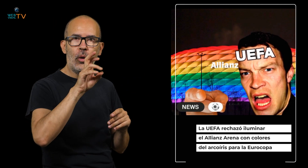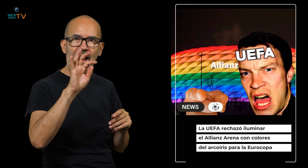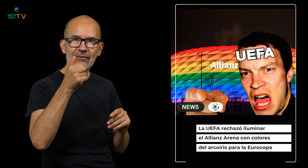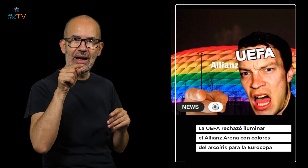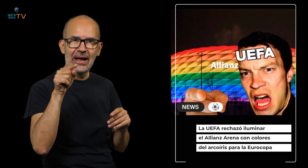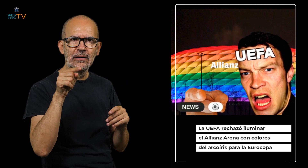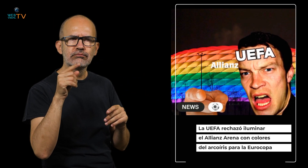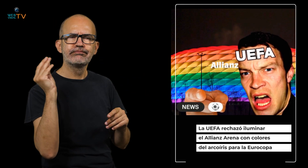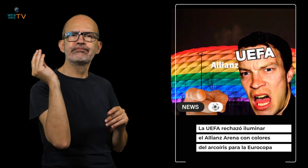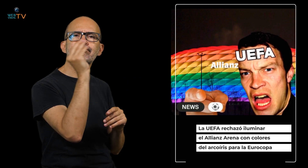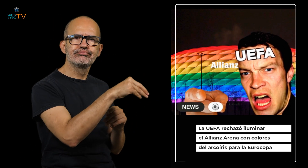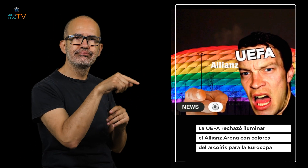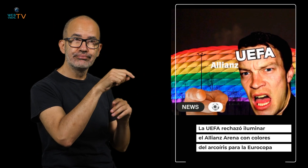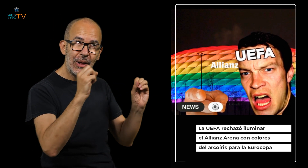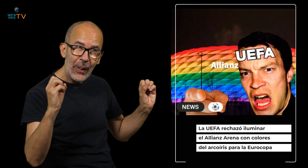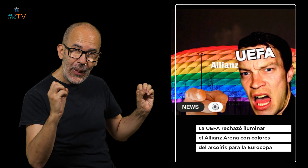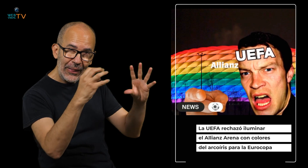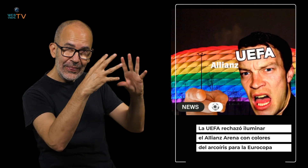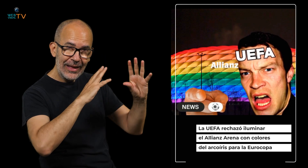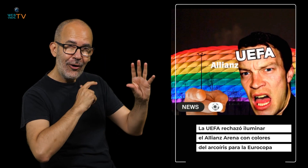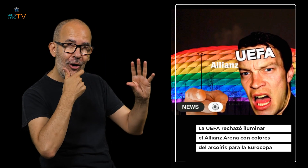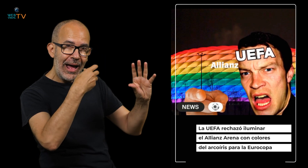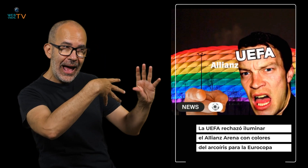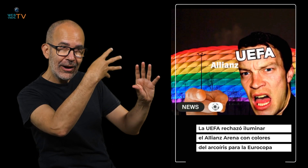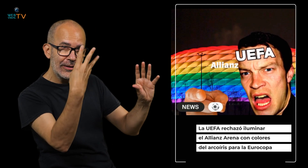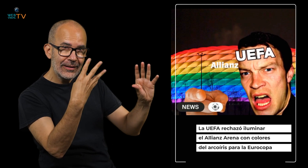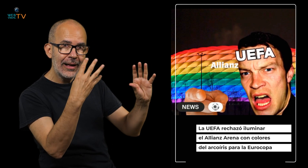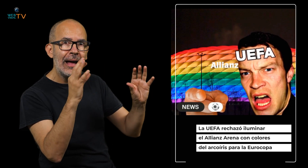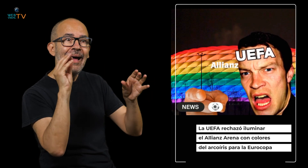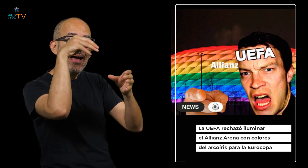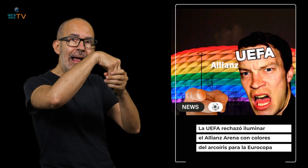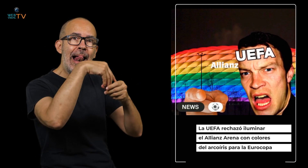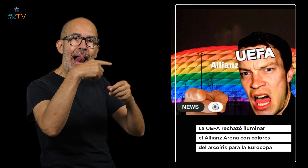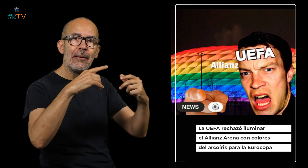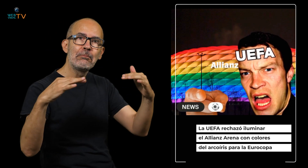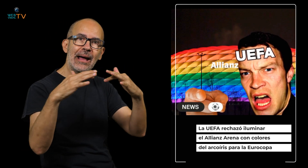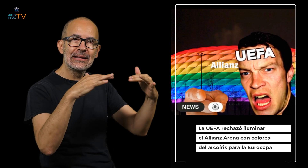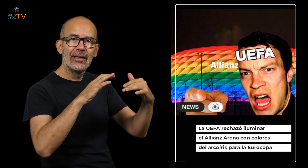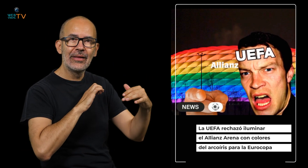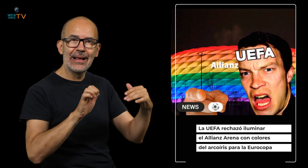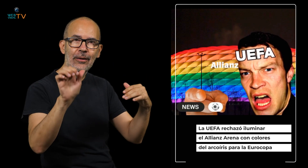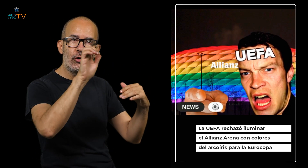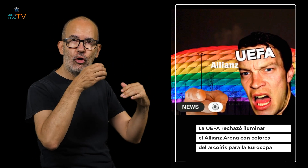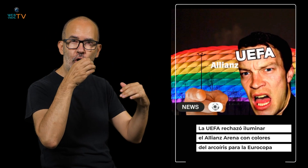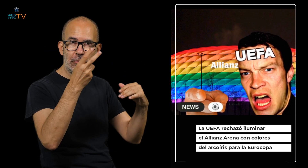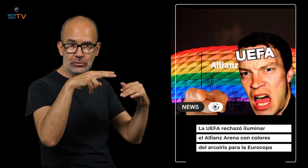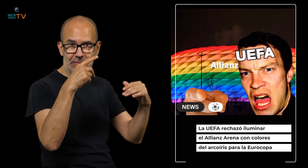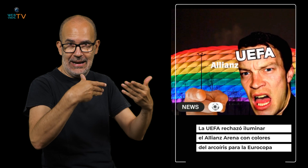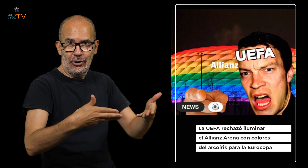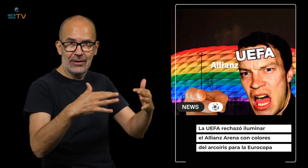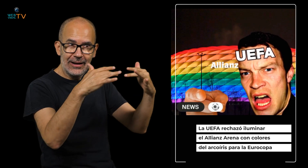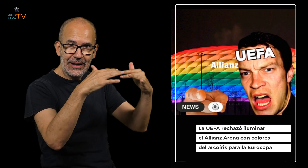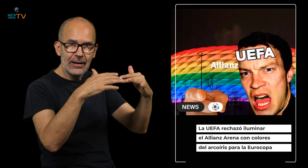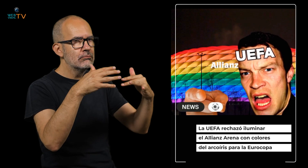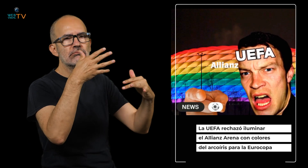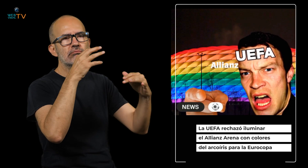Parece ser que la UEFA expresó que no se podía iluminar el estadio con esos colores